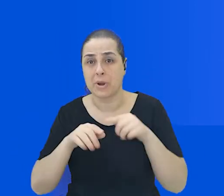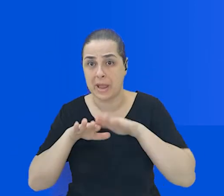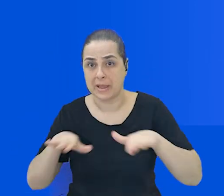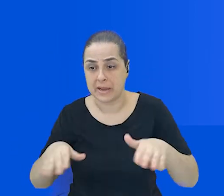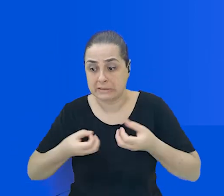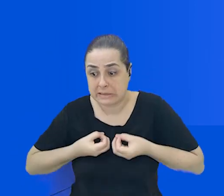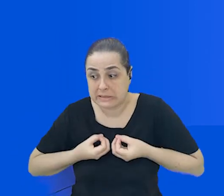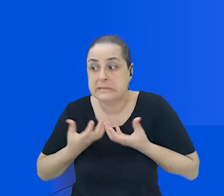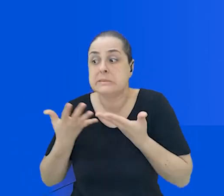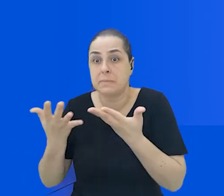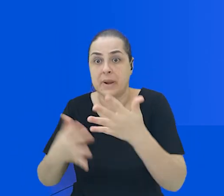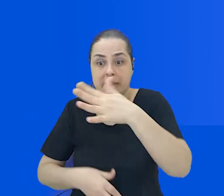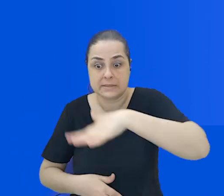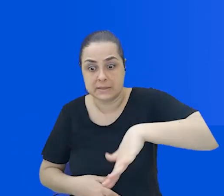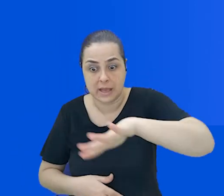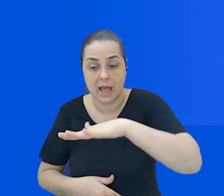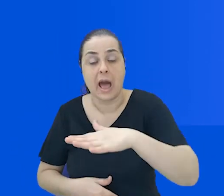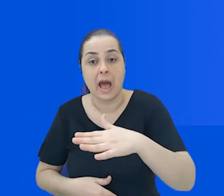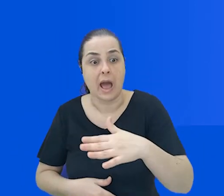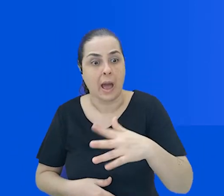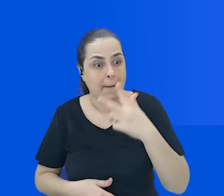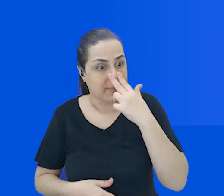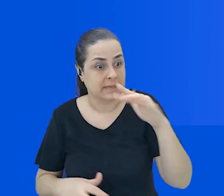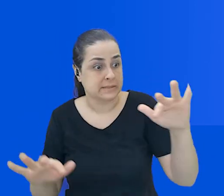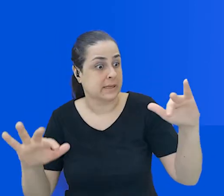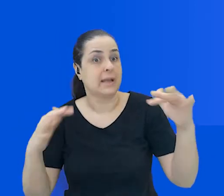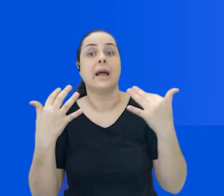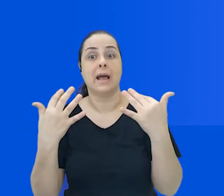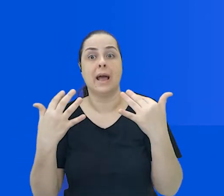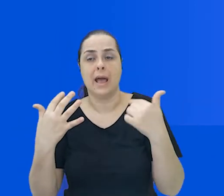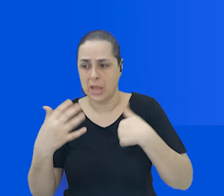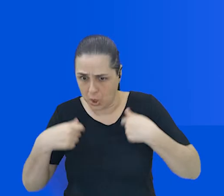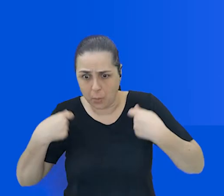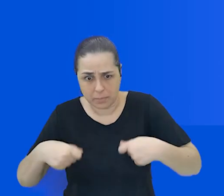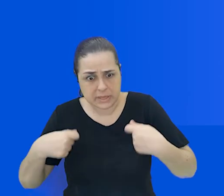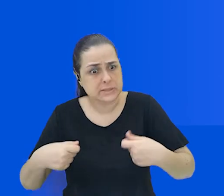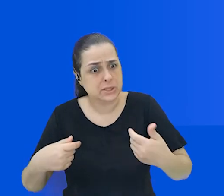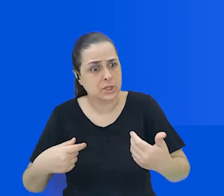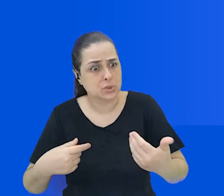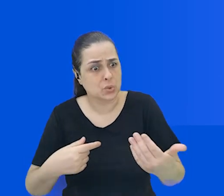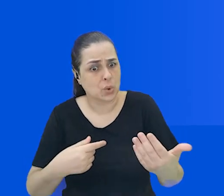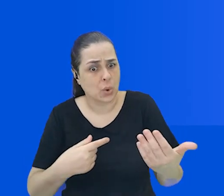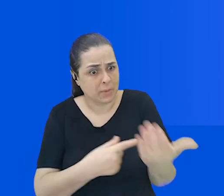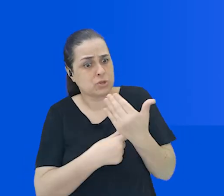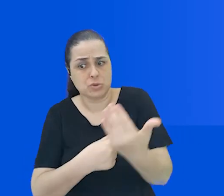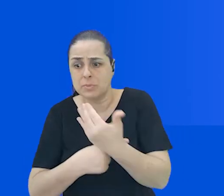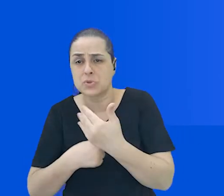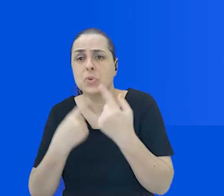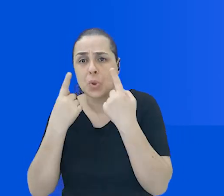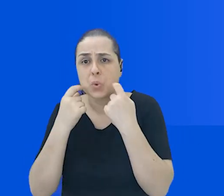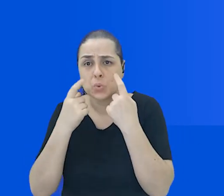que quando ela expressa o ambiente, se mobiliza para atender a necessidade, desde os primeiros choros, etc.